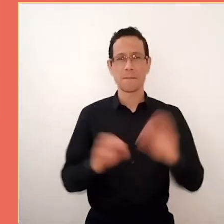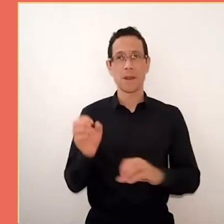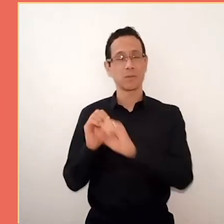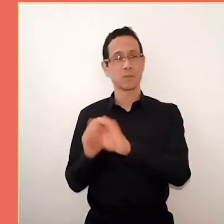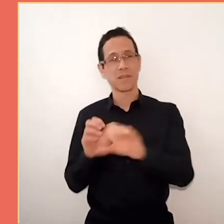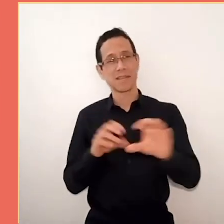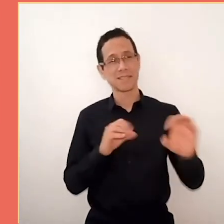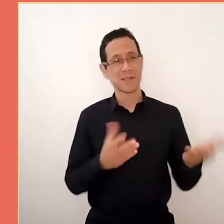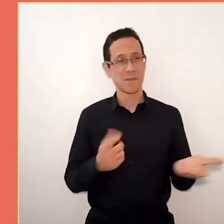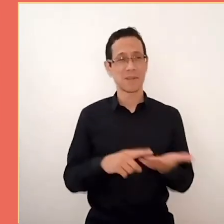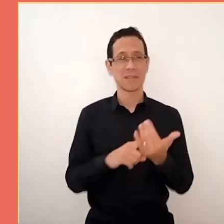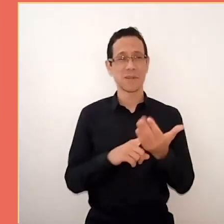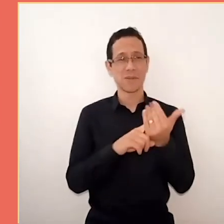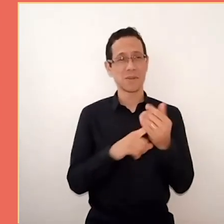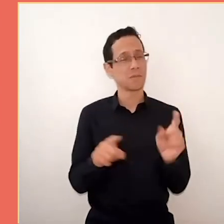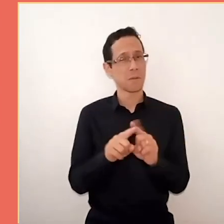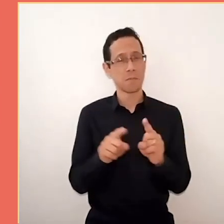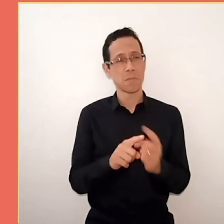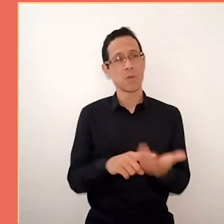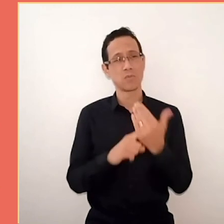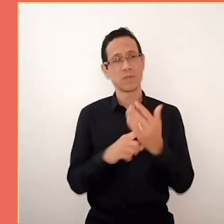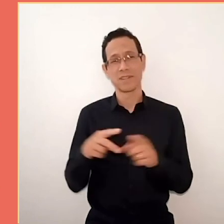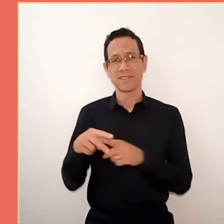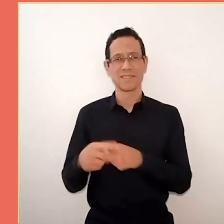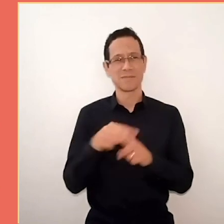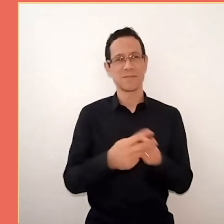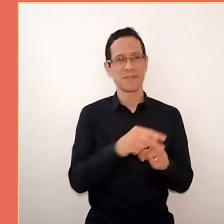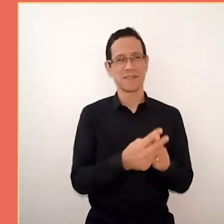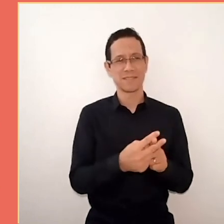E o encontro de hoje eu fiz o prato de sopa,